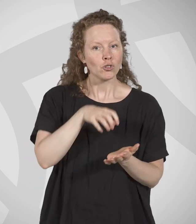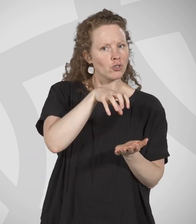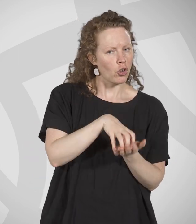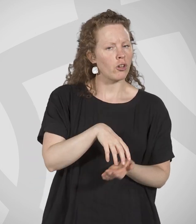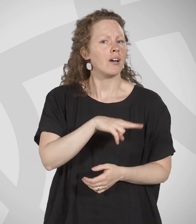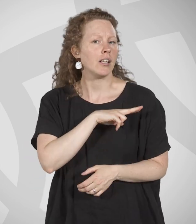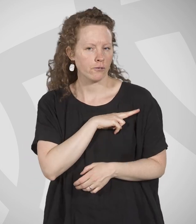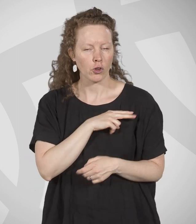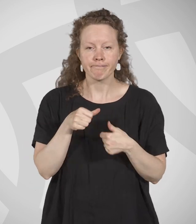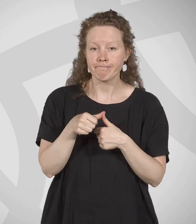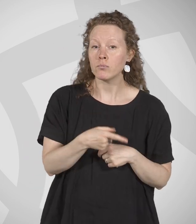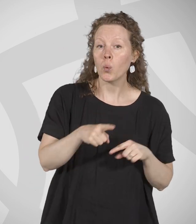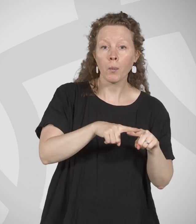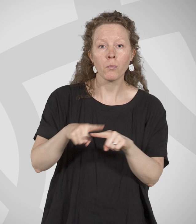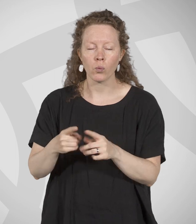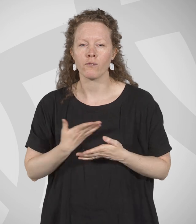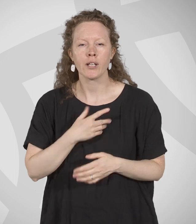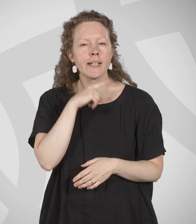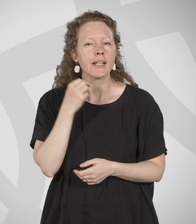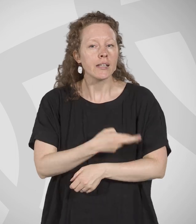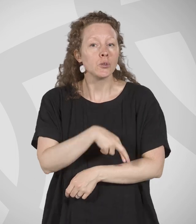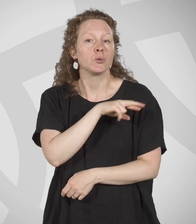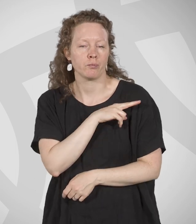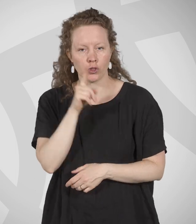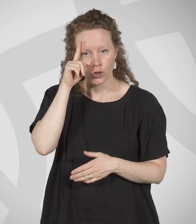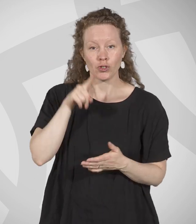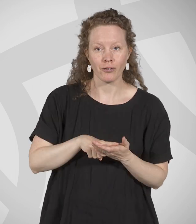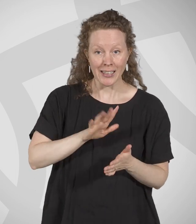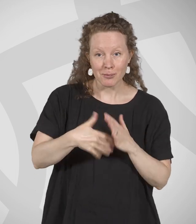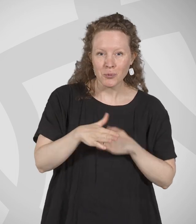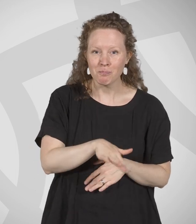Staten måste säkra kommunerna tillräckliga resurser för att säkerställa -